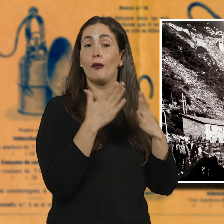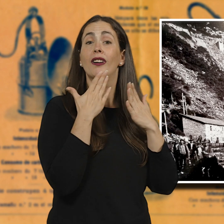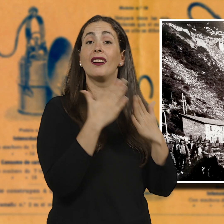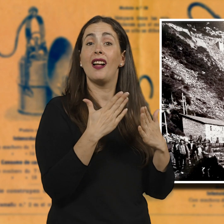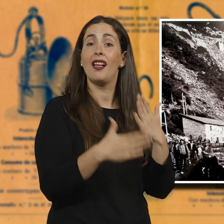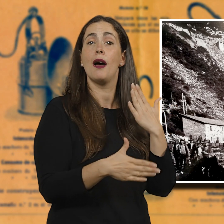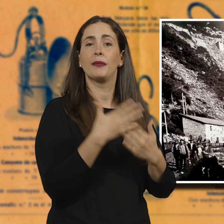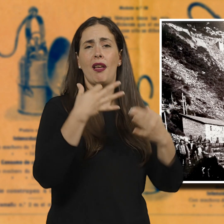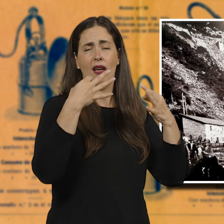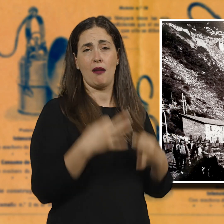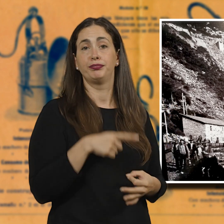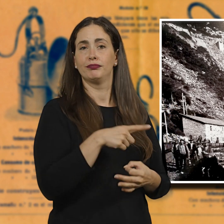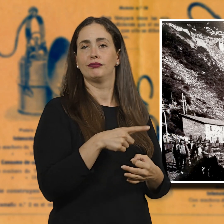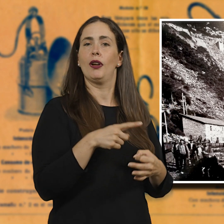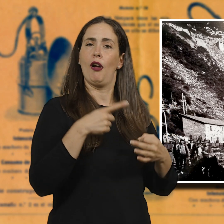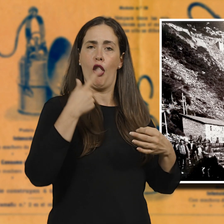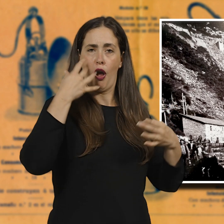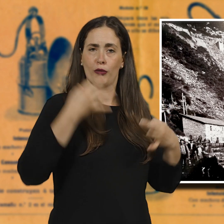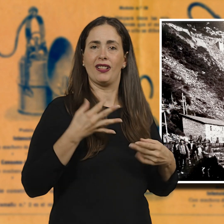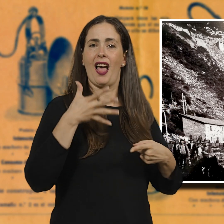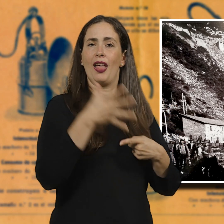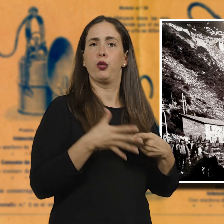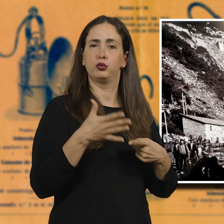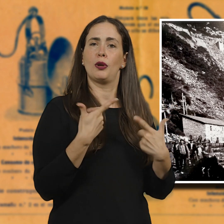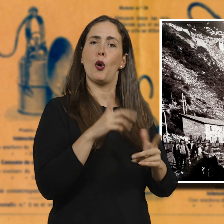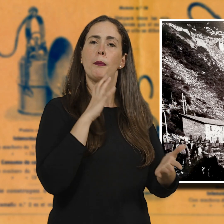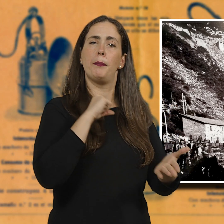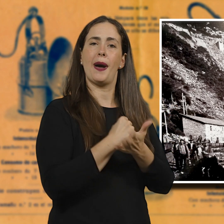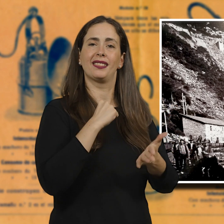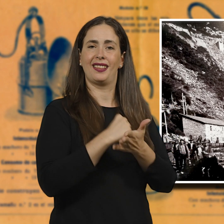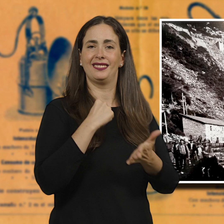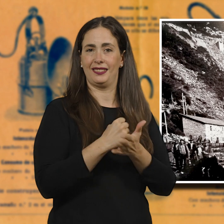que va desencadenar una autèntica carrera industrial de patents